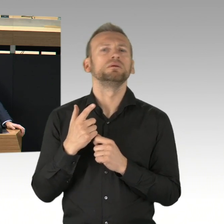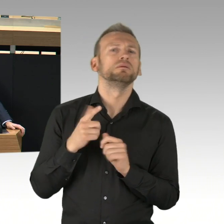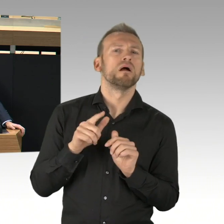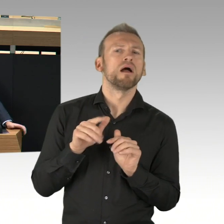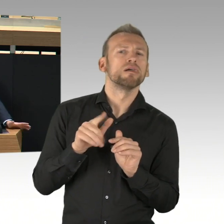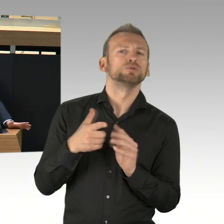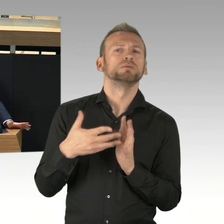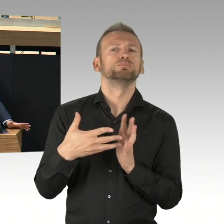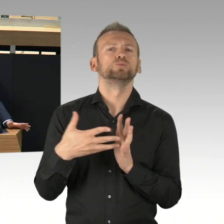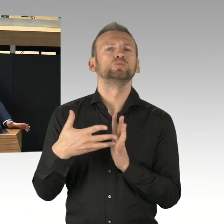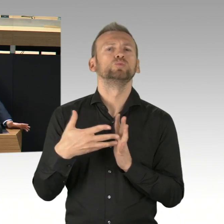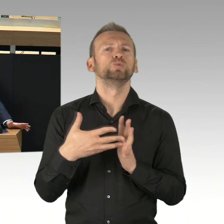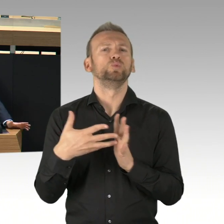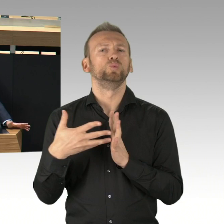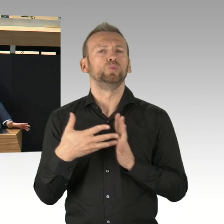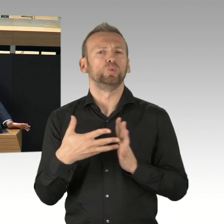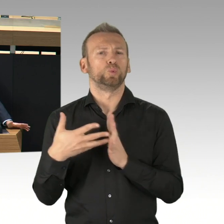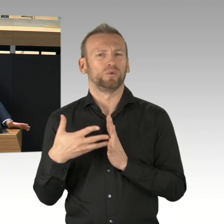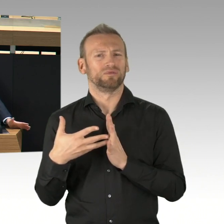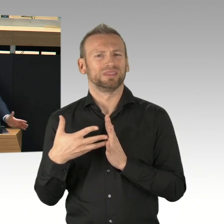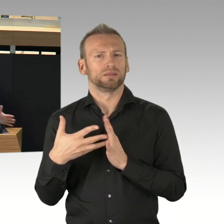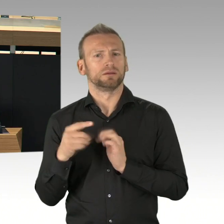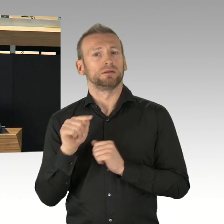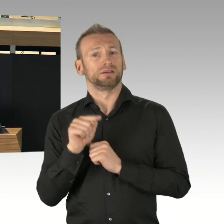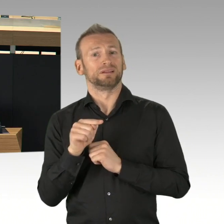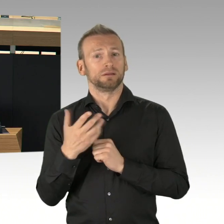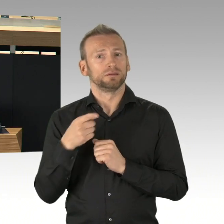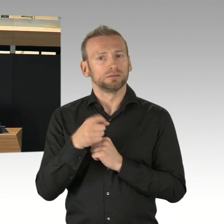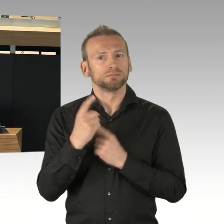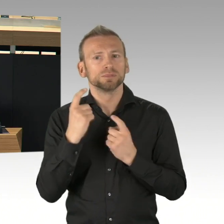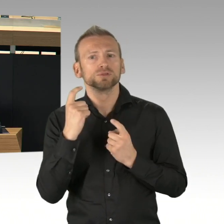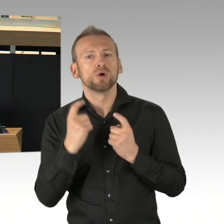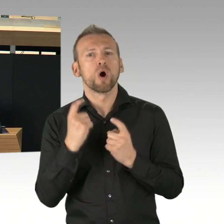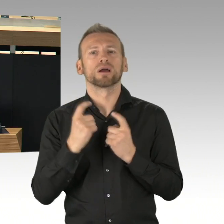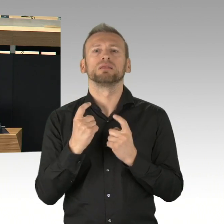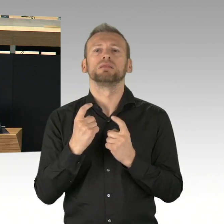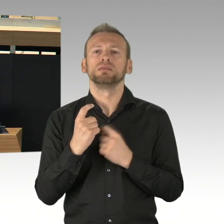Zu keinem Zeitpunkt. Wir haben Ihnen deutlich gemacht, dass wir eine Sofortentlastung hier in Berlin brauchen.